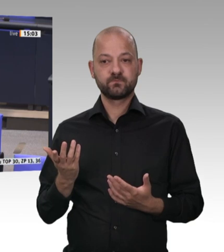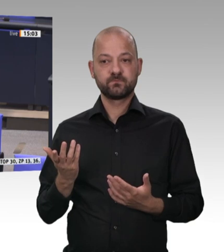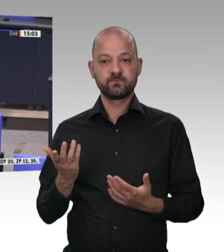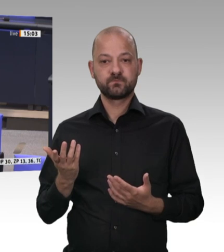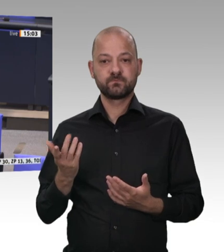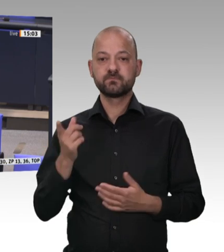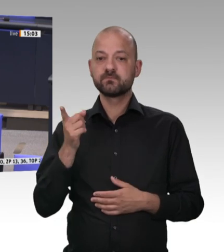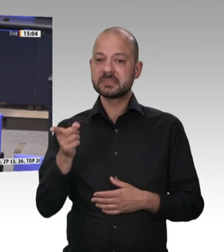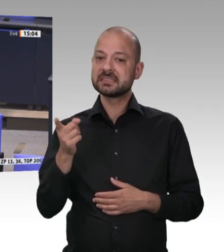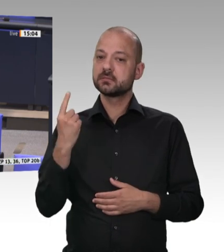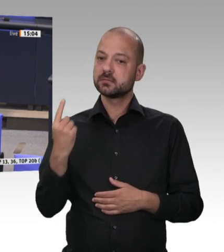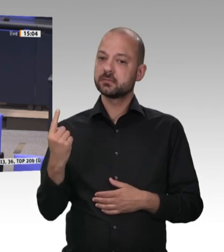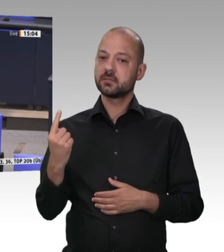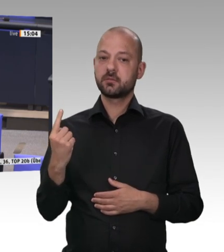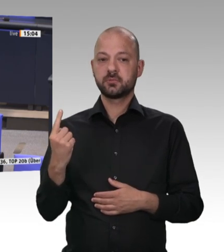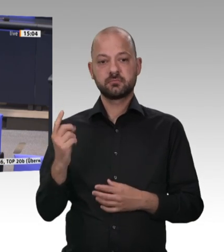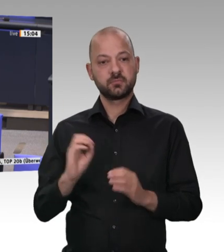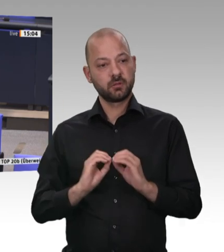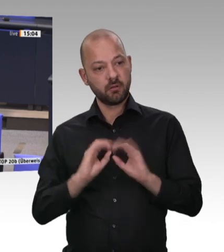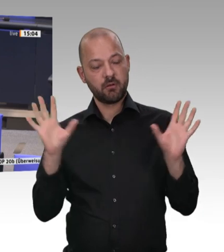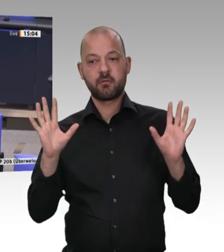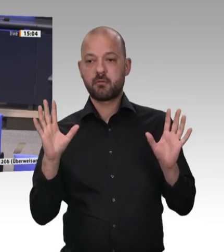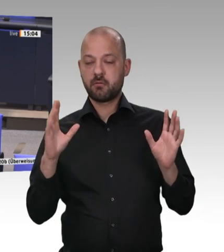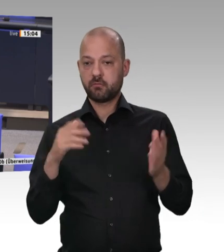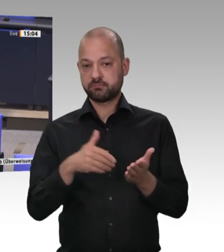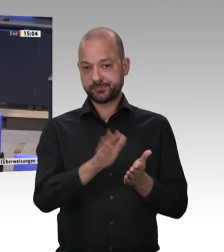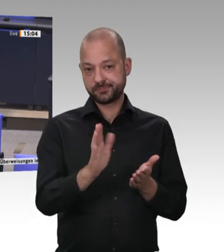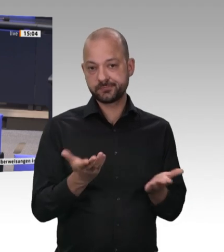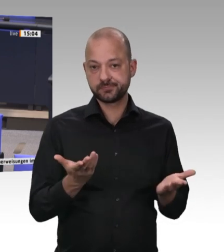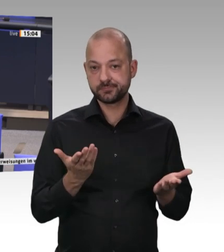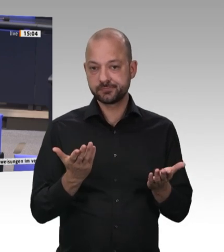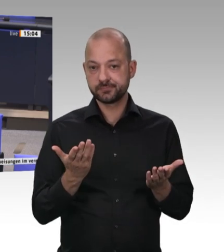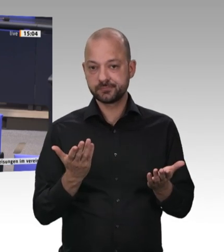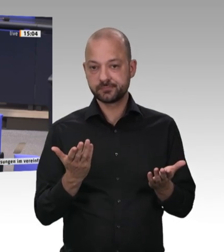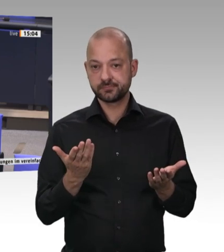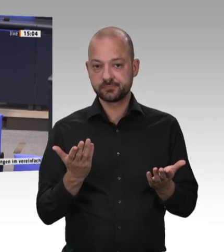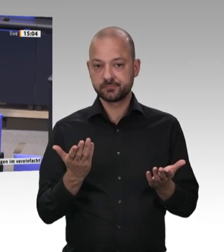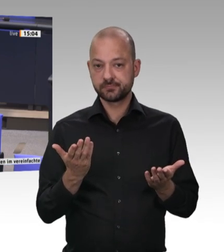und wird genau das mittragen. Ich frage mich, wieso das nicht auch in Bayern möglich ist.